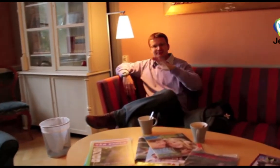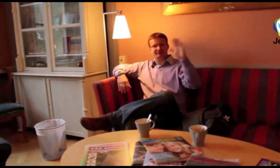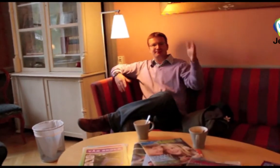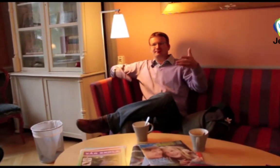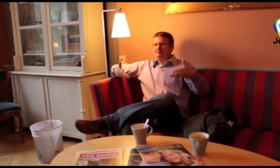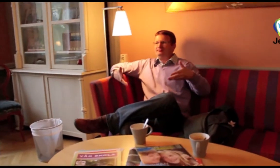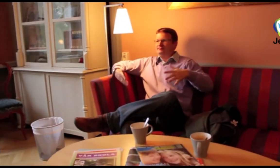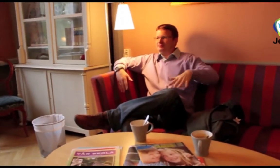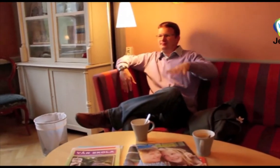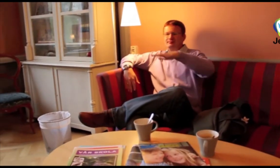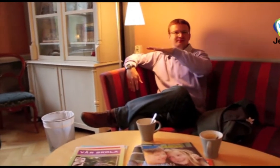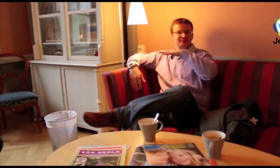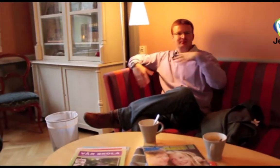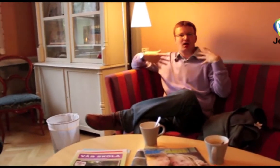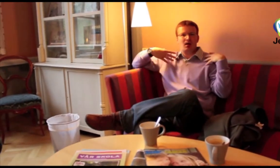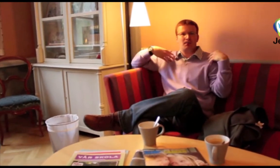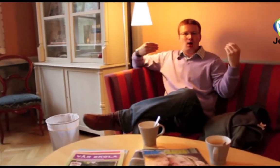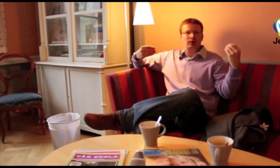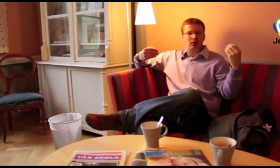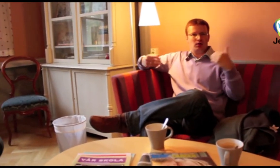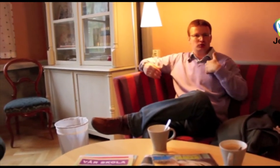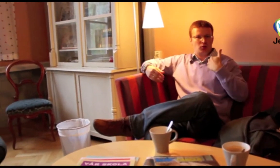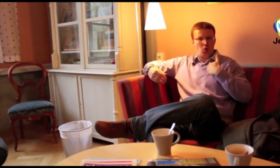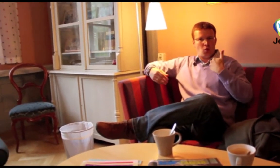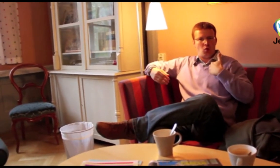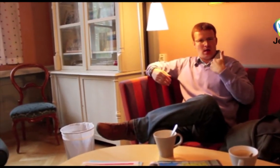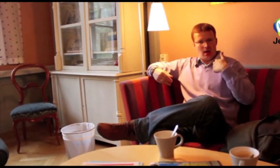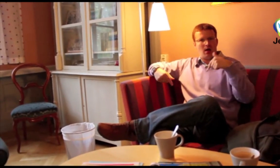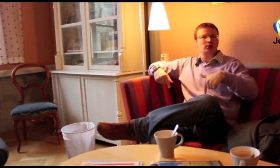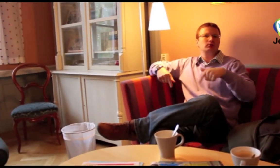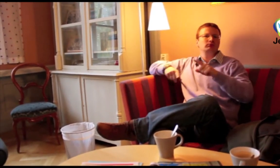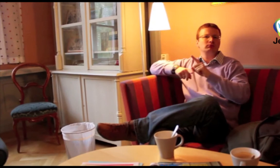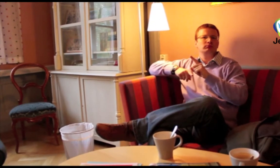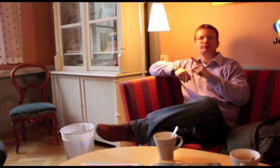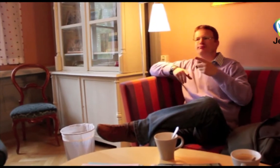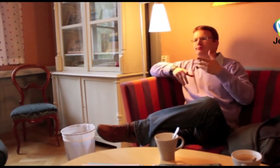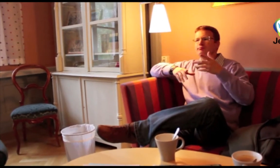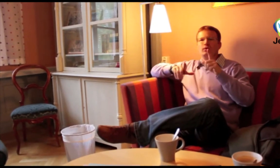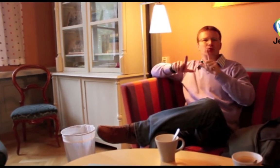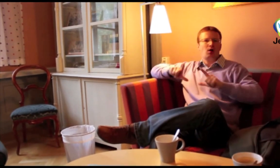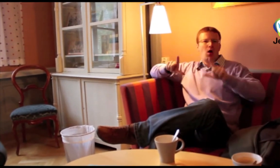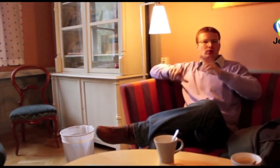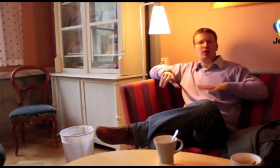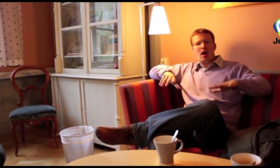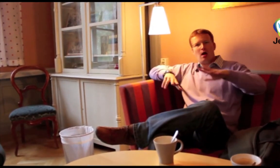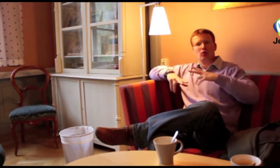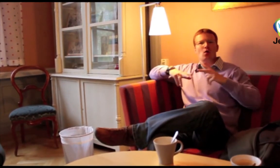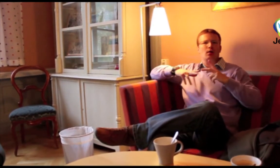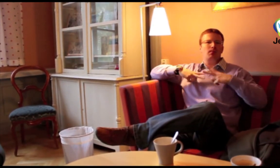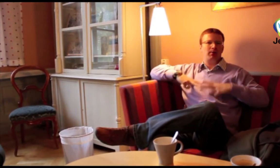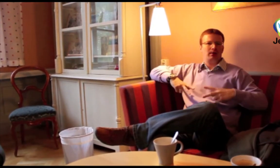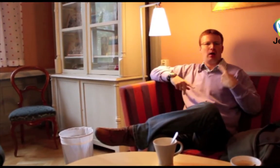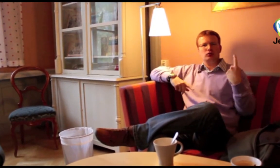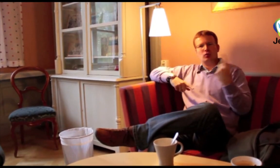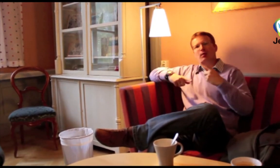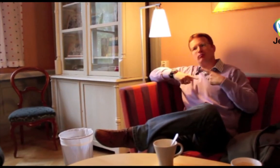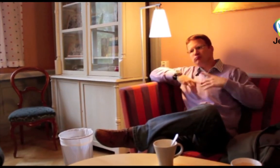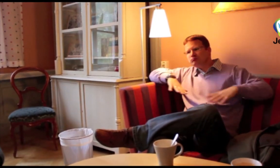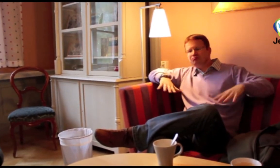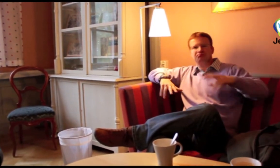Ez itt a Manilla nevű siketiskola tanárainak a pihenőszobája.